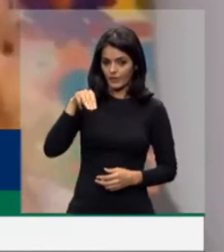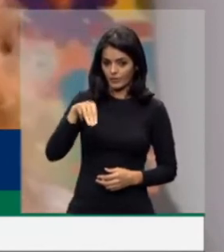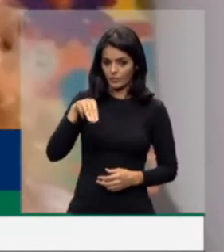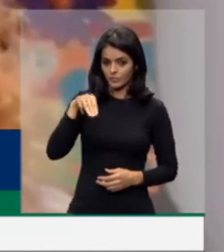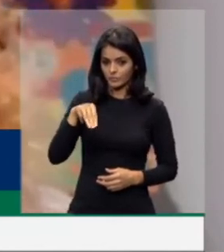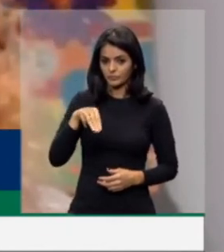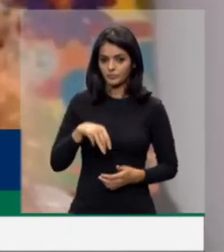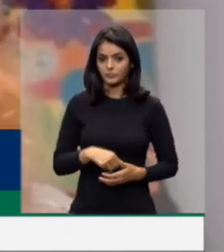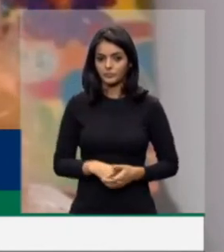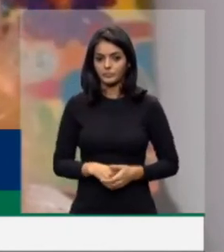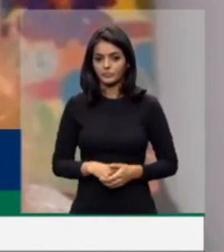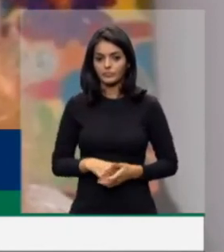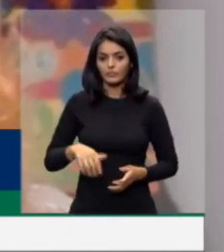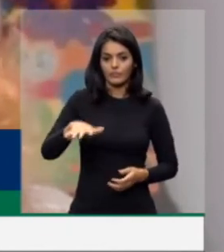PRESIDENTE QUERO REMONTAR AQUI ESSE APELO, AGORA NO MEU